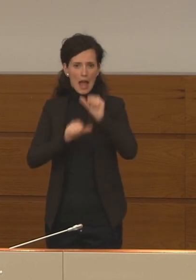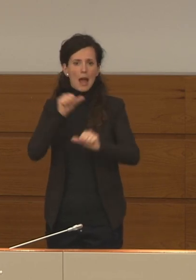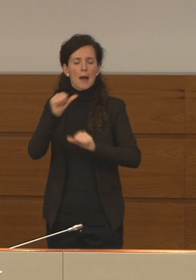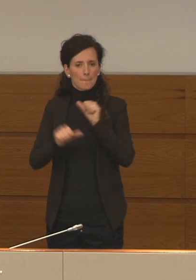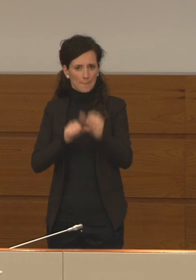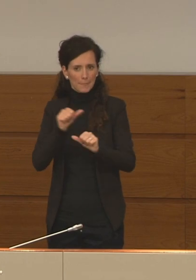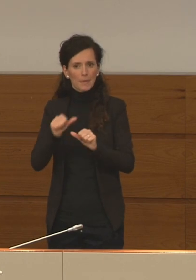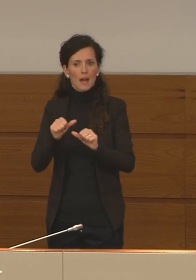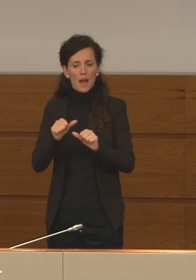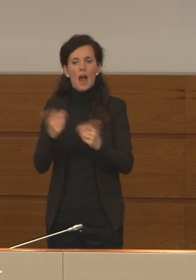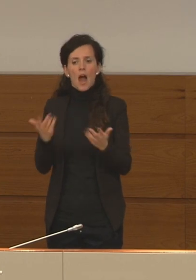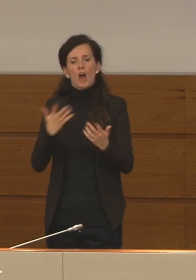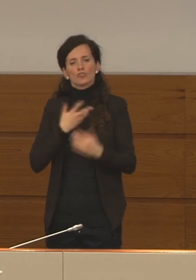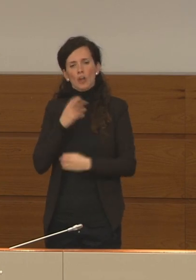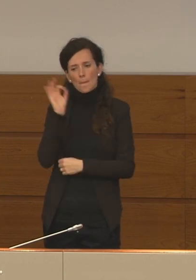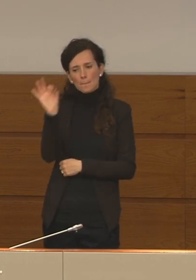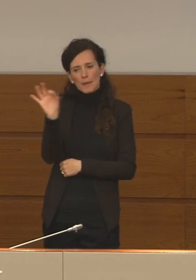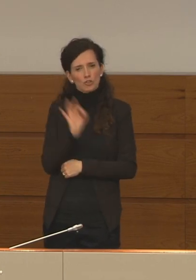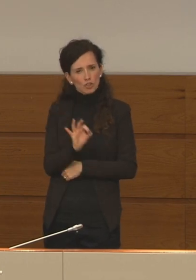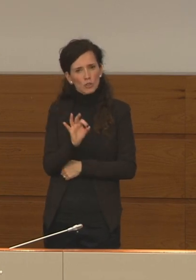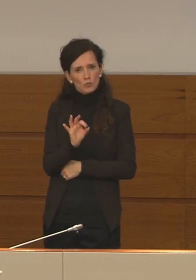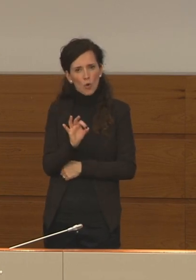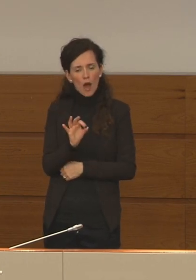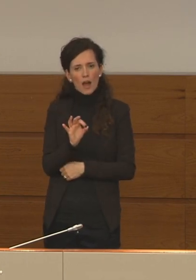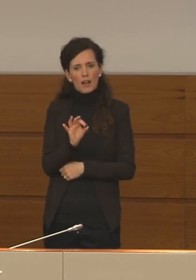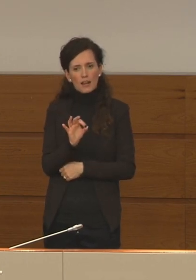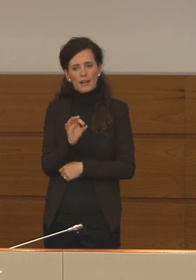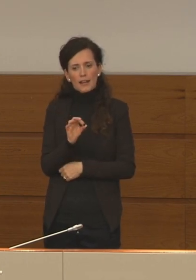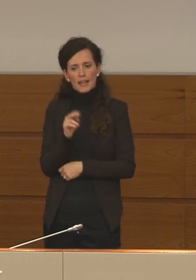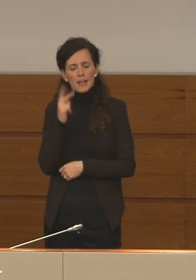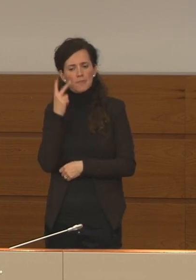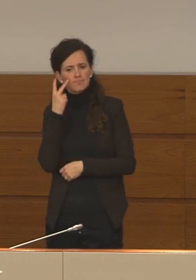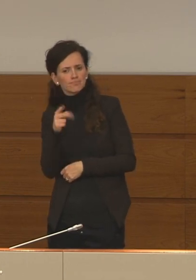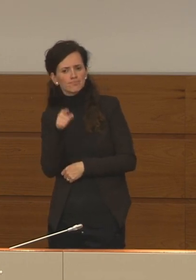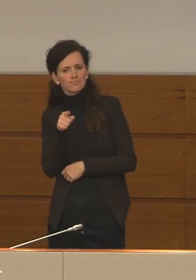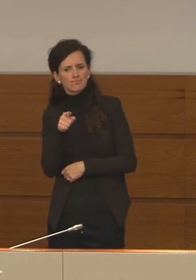alcune percentuali che apparentemente mostrano che il nostro